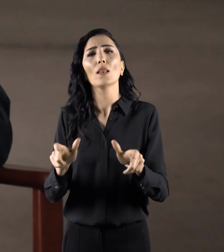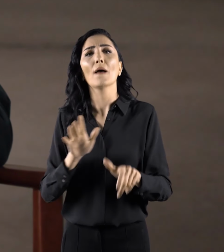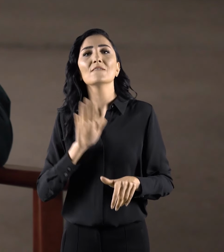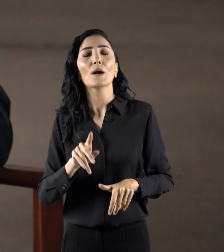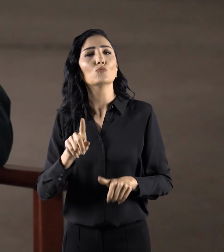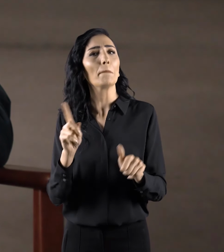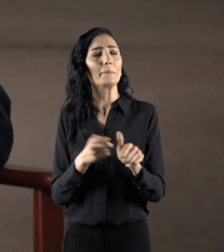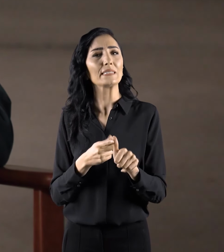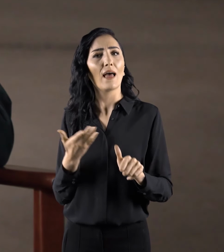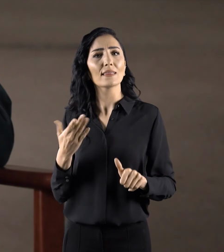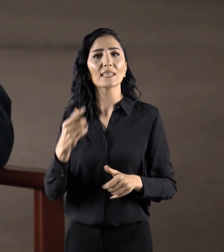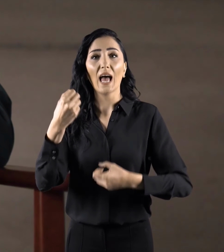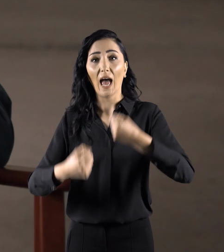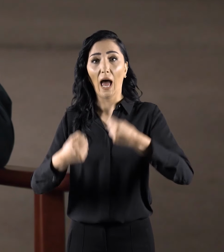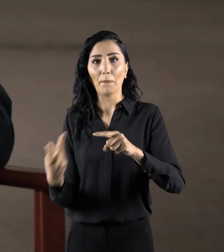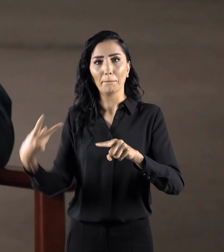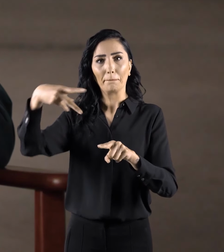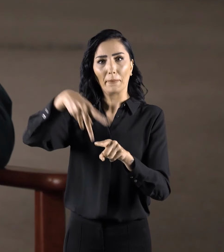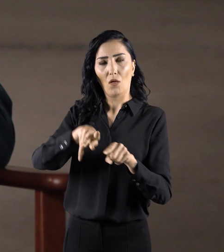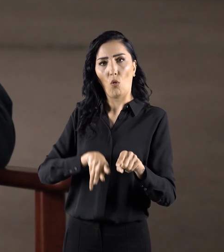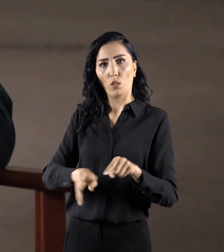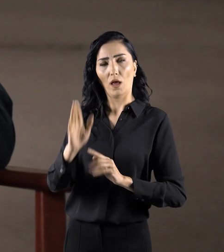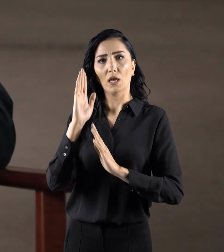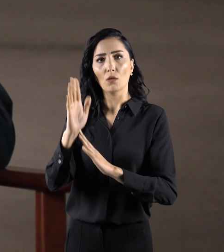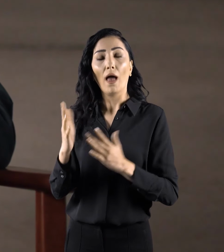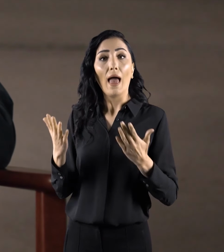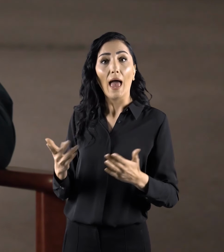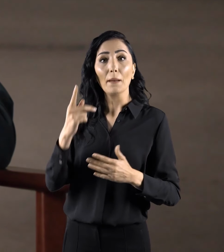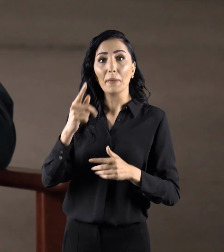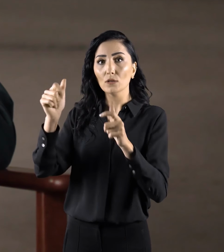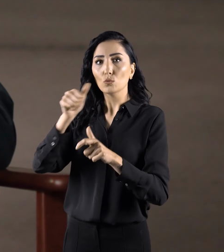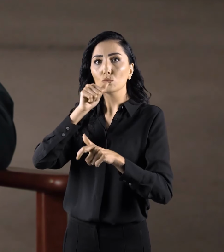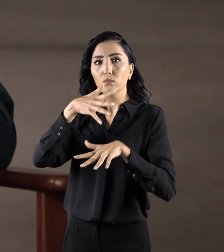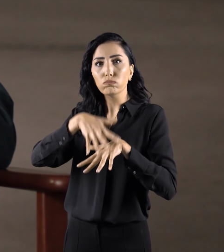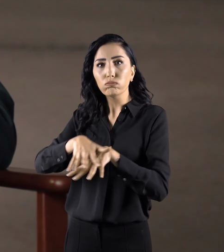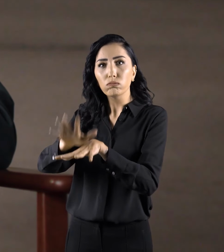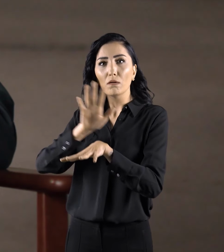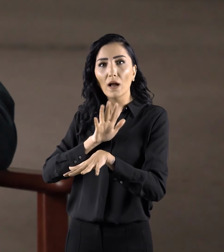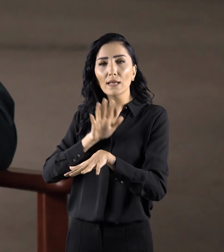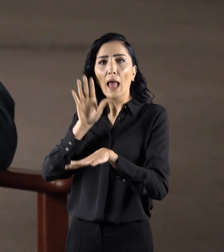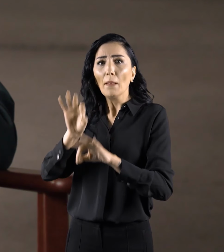Bunlardan bir tanesi arabanıza bindiniz ve yola çıktınız. Eğer bir yerden su geliyorsa hemen yönünüzü